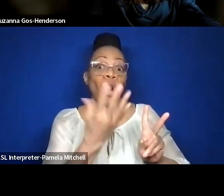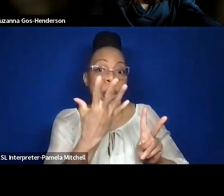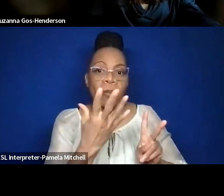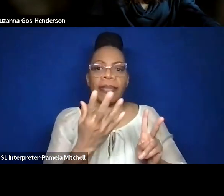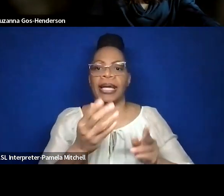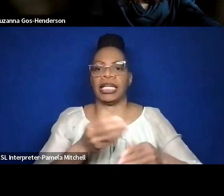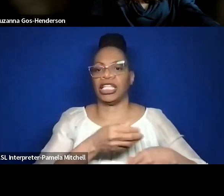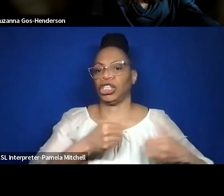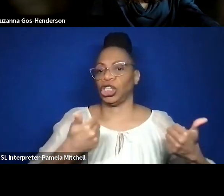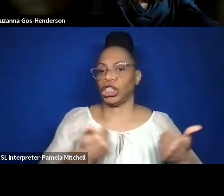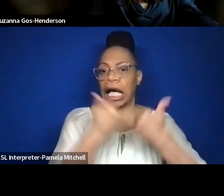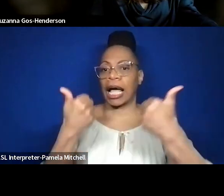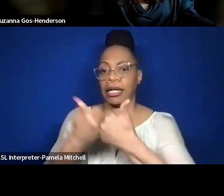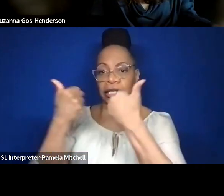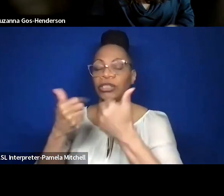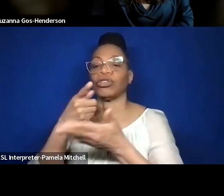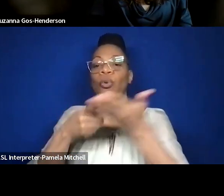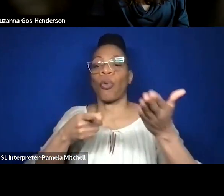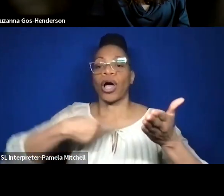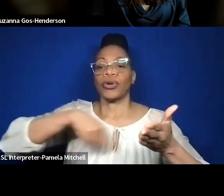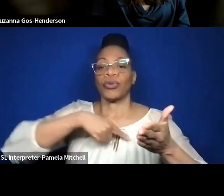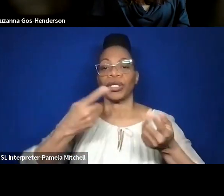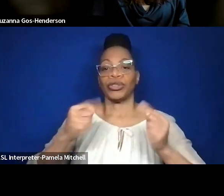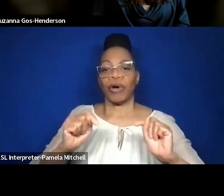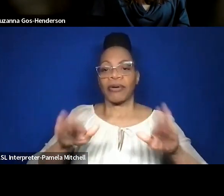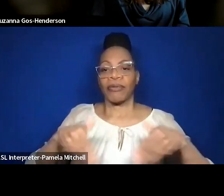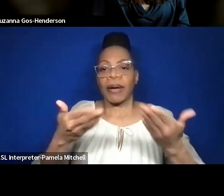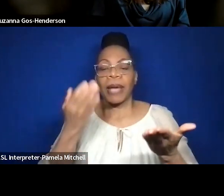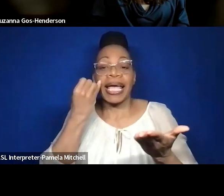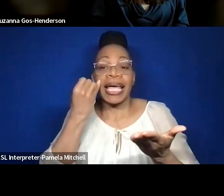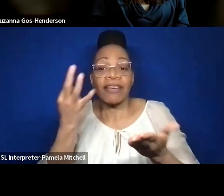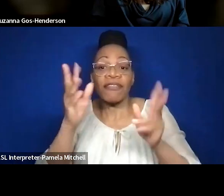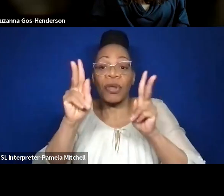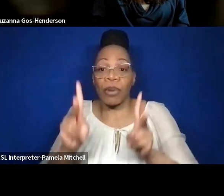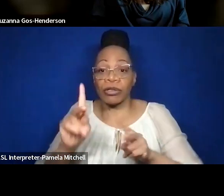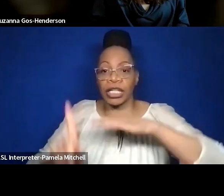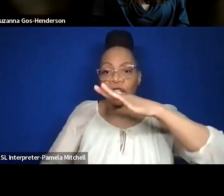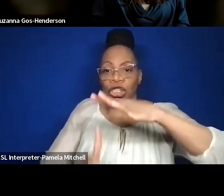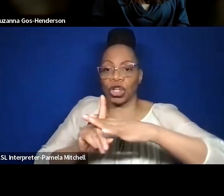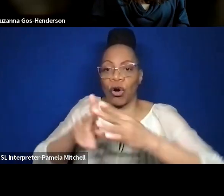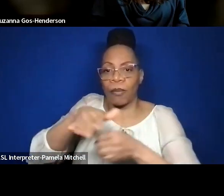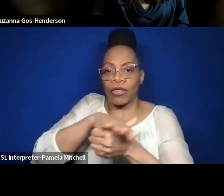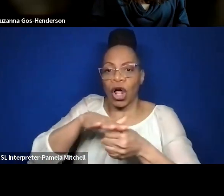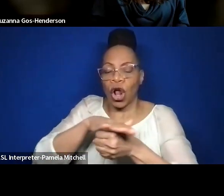Así que lo único que siempre tratamos de recomendar es que si pueden venir a la oficina local, con el especialista en reclamaciones,